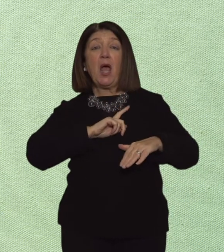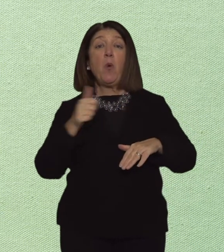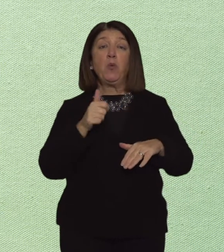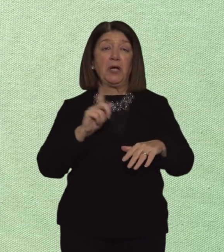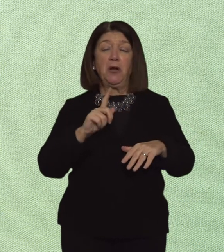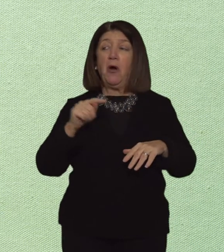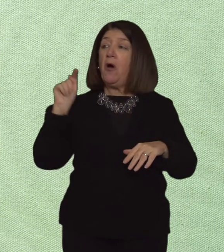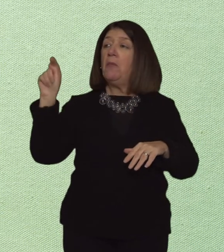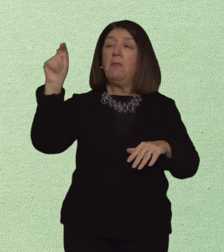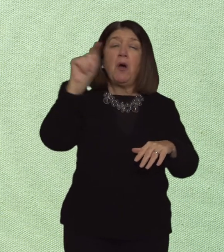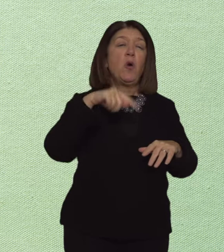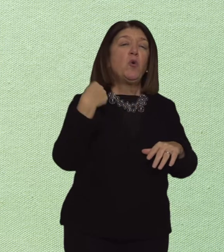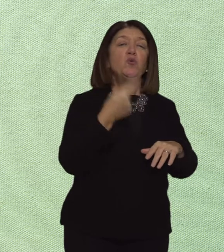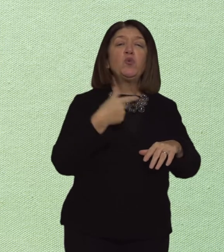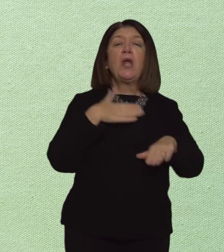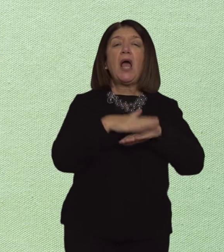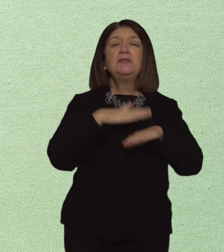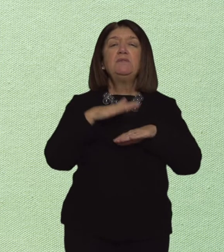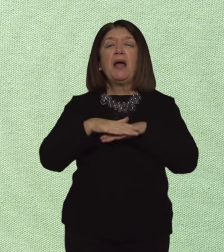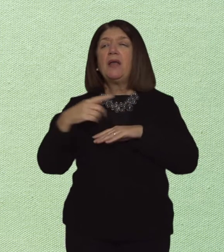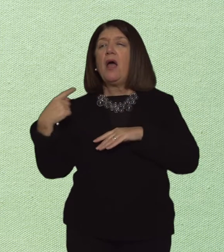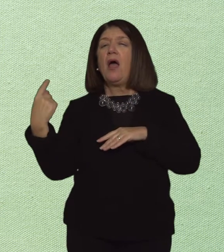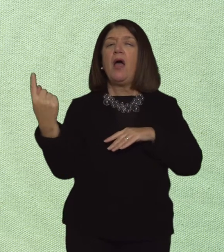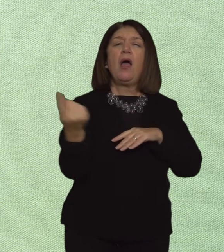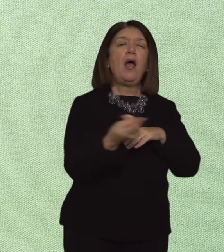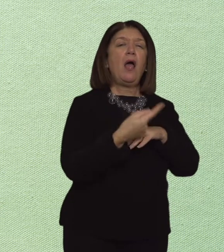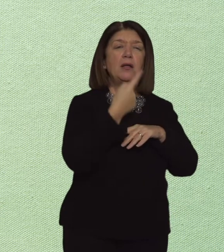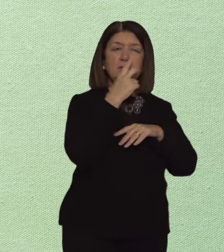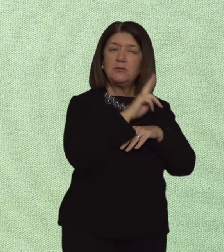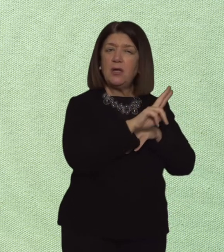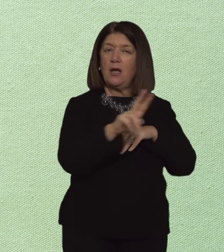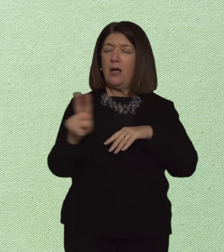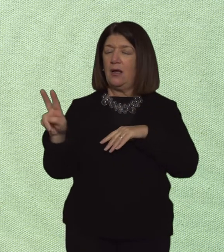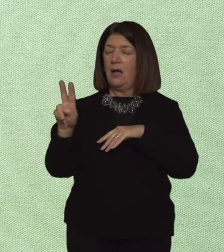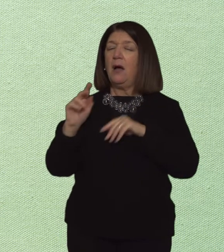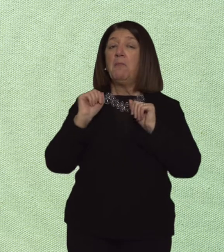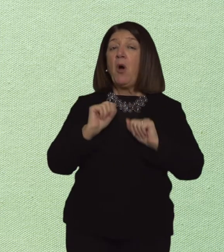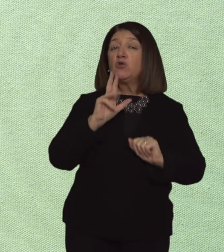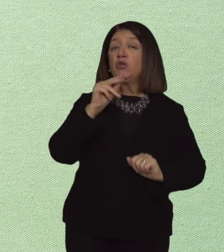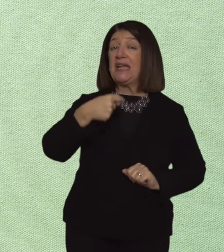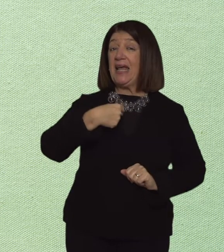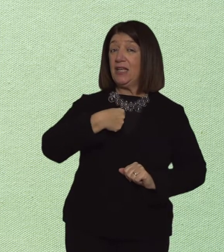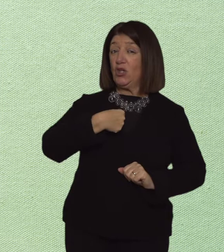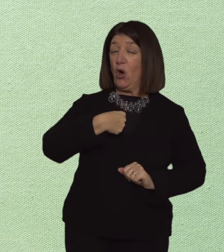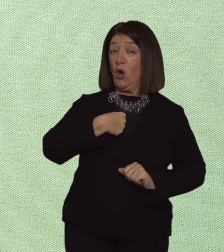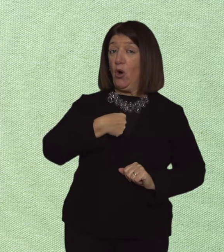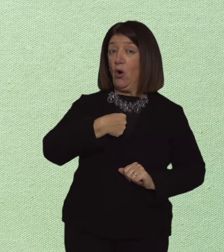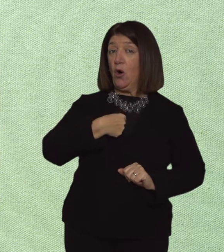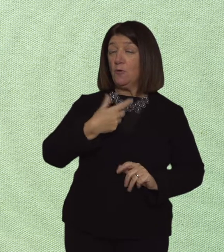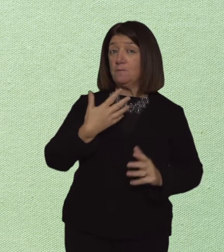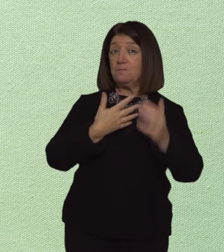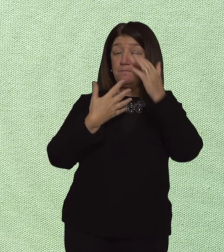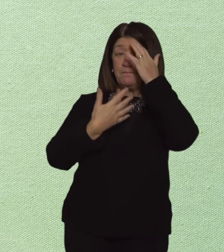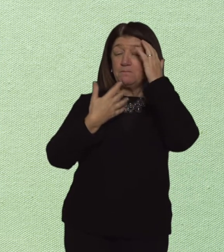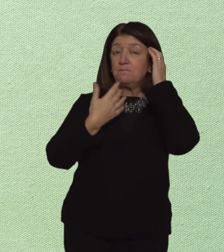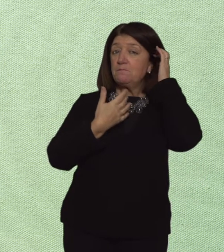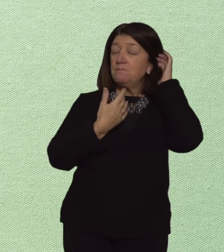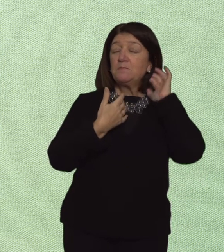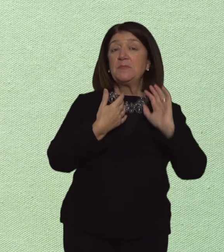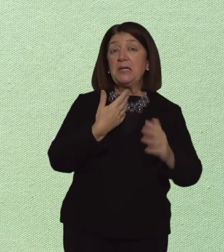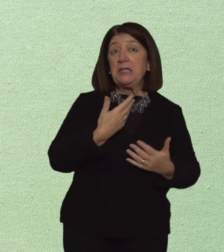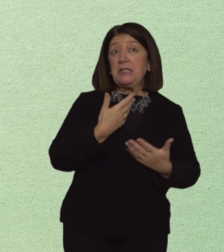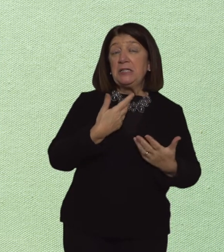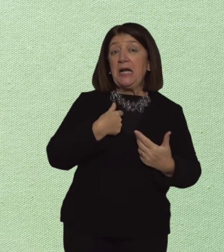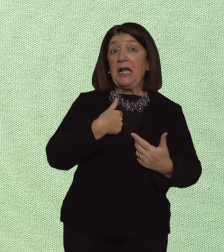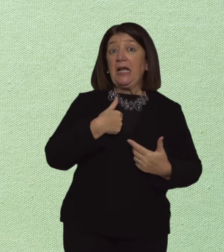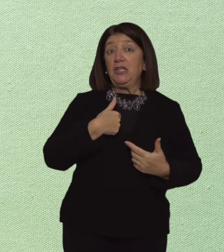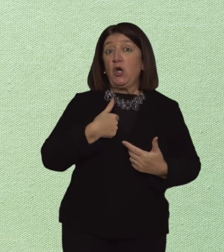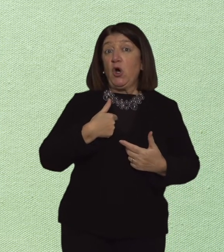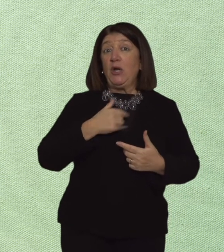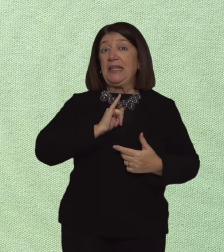come ho detto prima, io ho una disabilità e ho sviluppato consapevolezza e considerazione